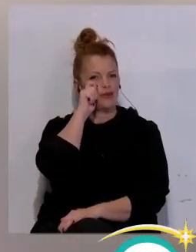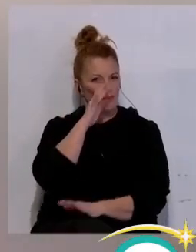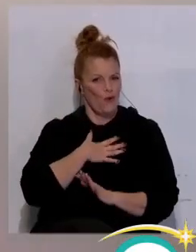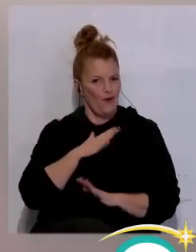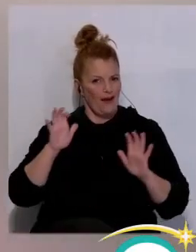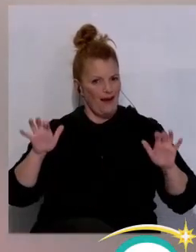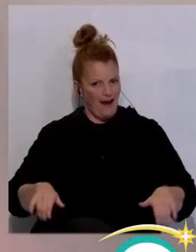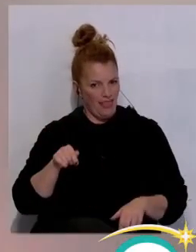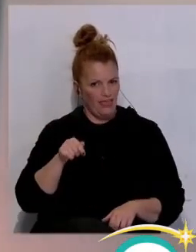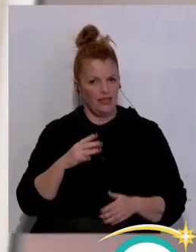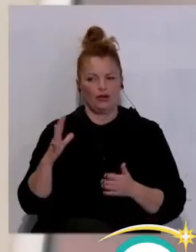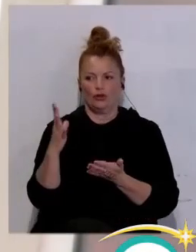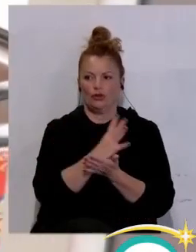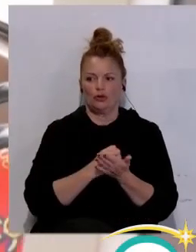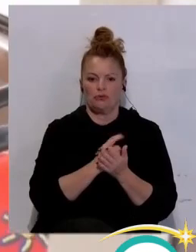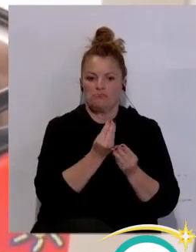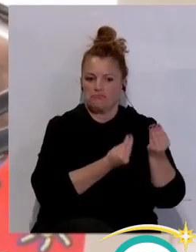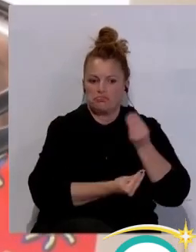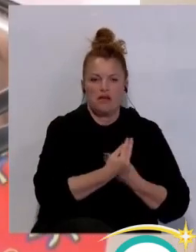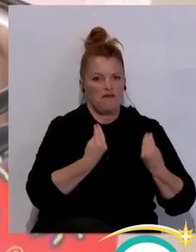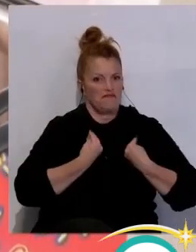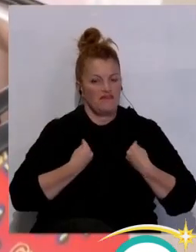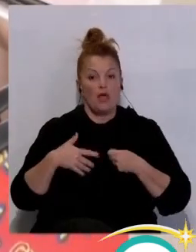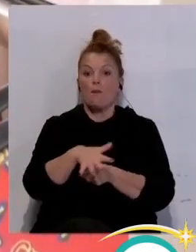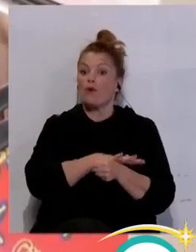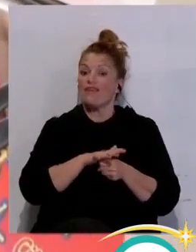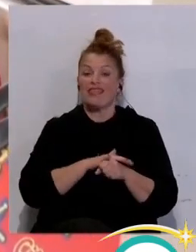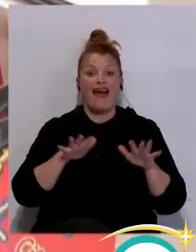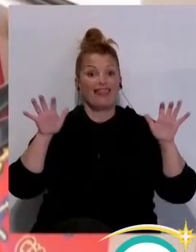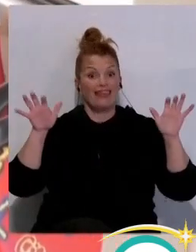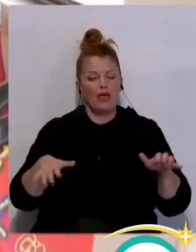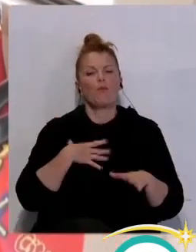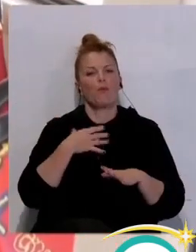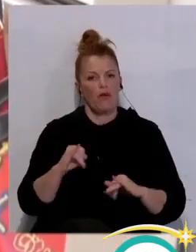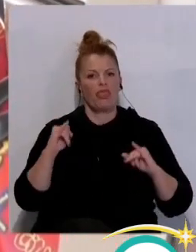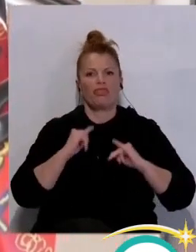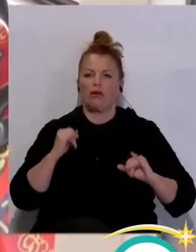todos los nacidos o residentes en la provincia de Cádiz pueden disfrutar de este tour especial por